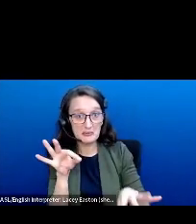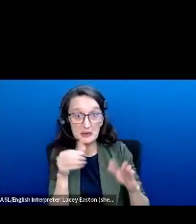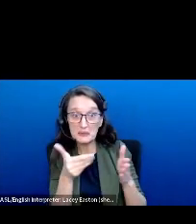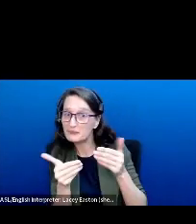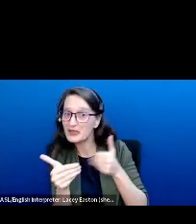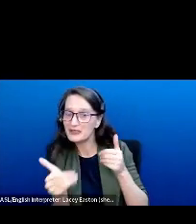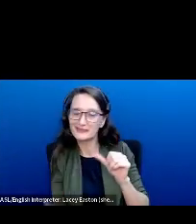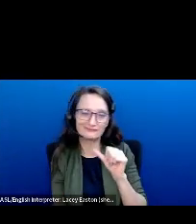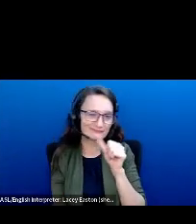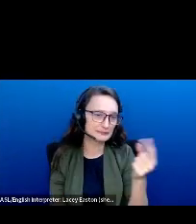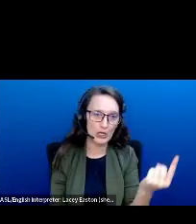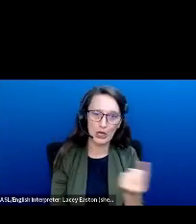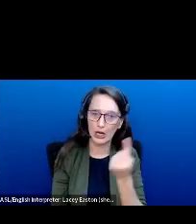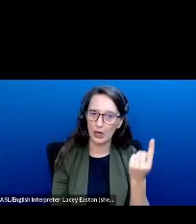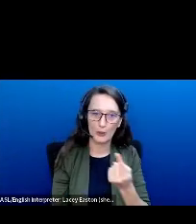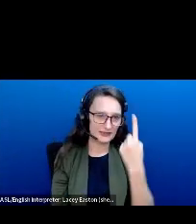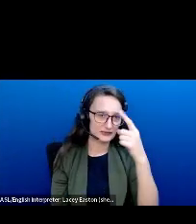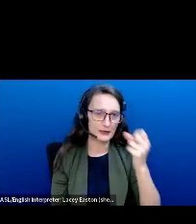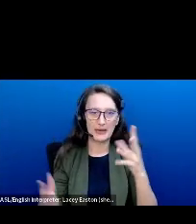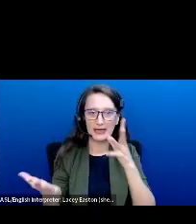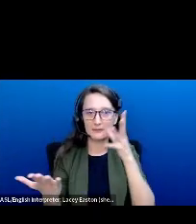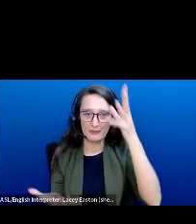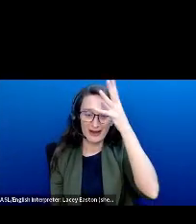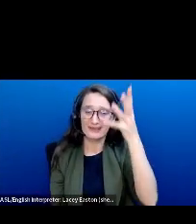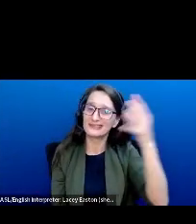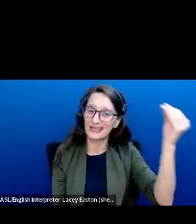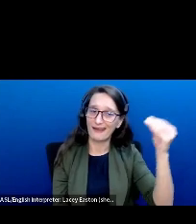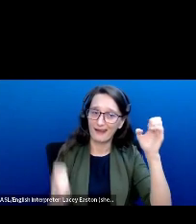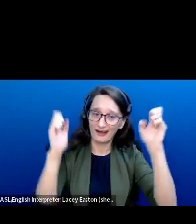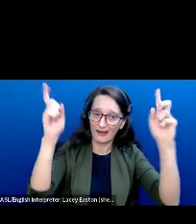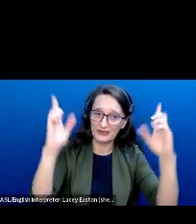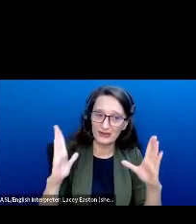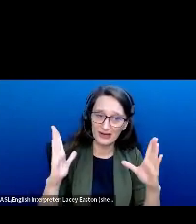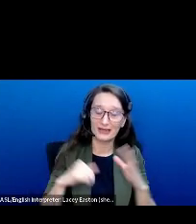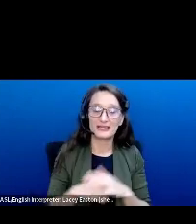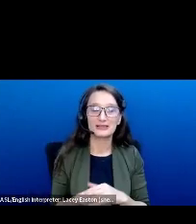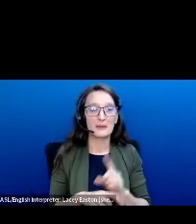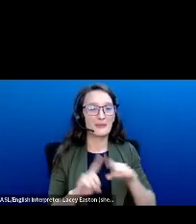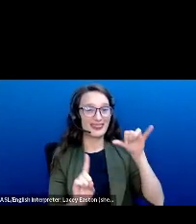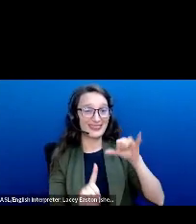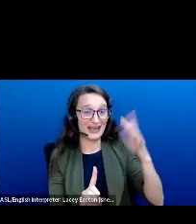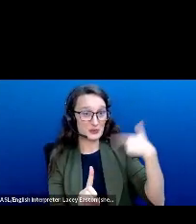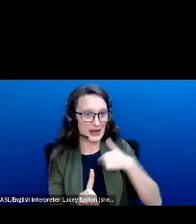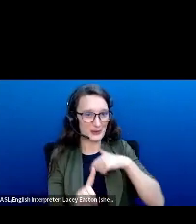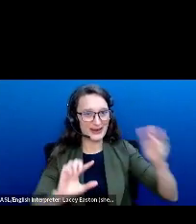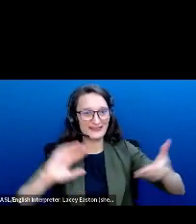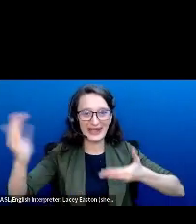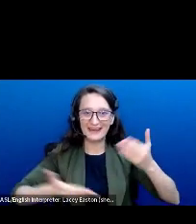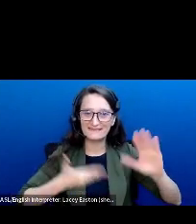para muchos padres y educadores, pero es por eso que hoy hemos invitado a los profesionales